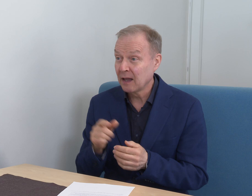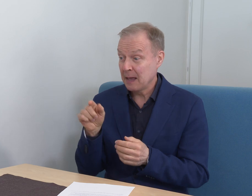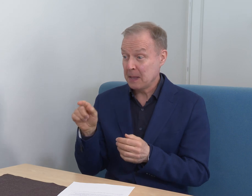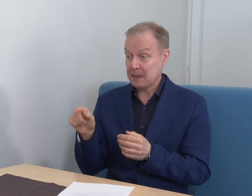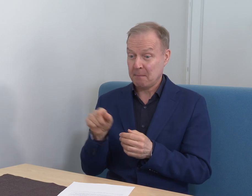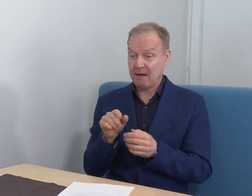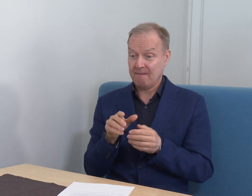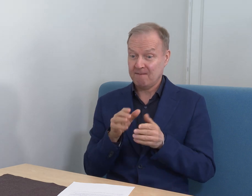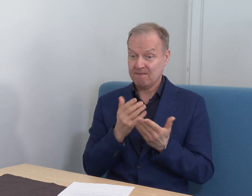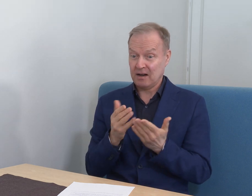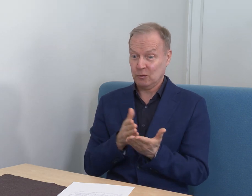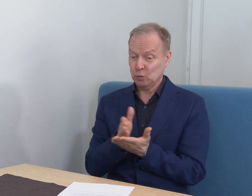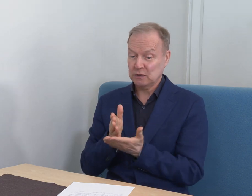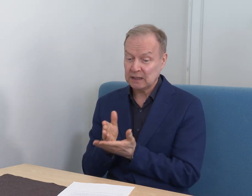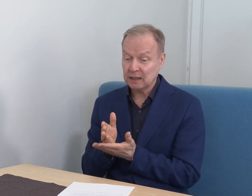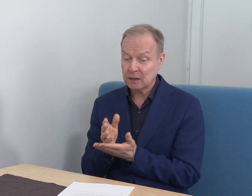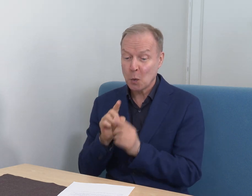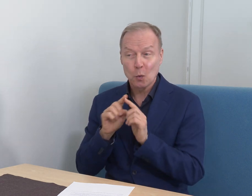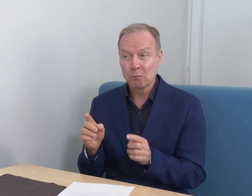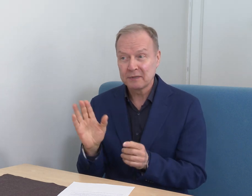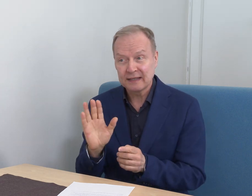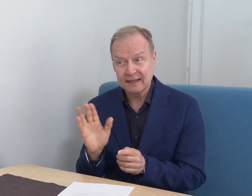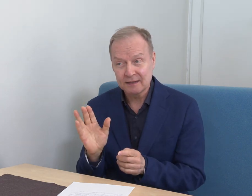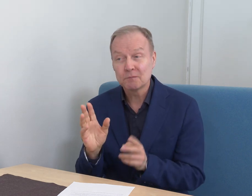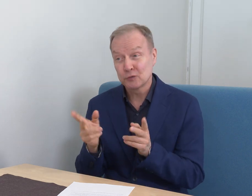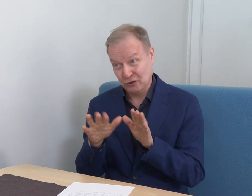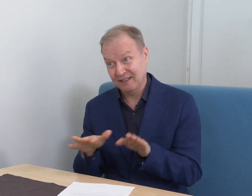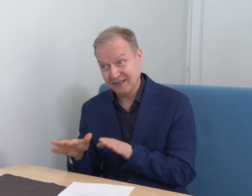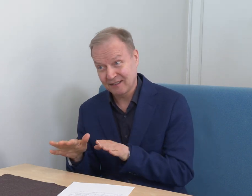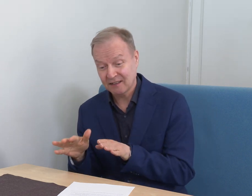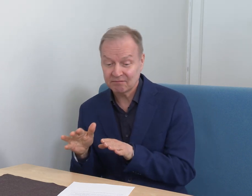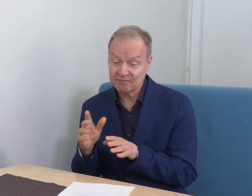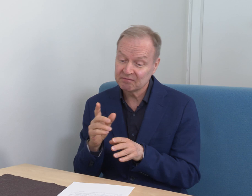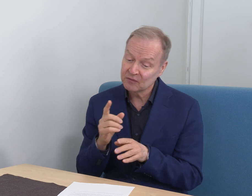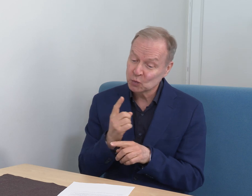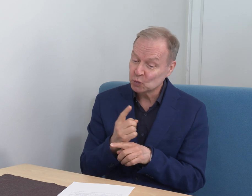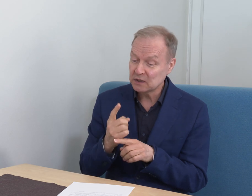Valitustiet ovat hitaita -